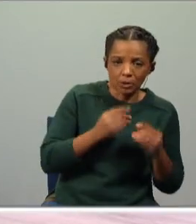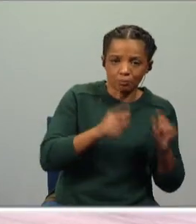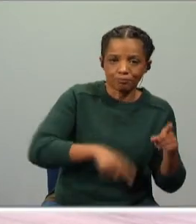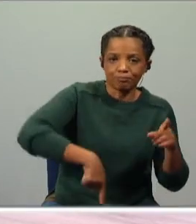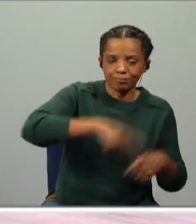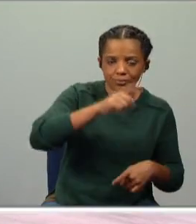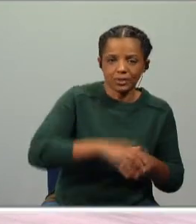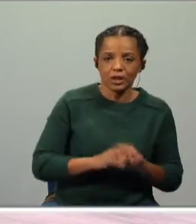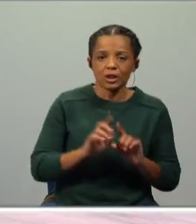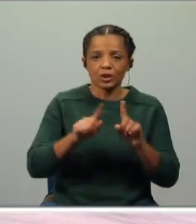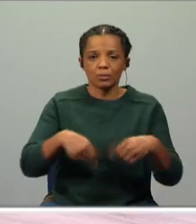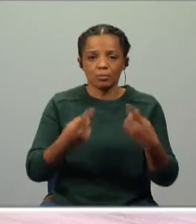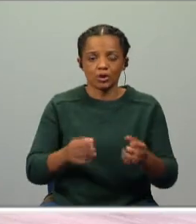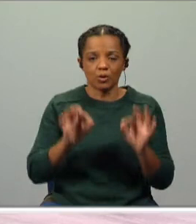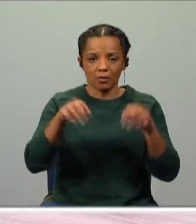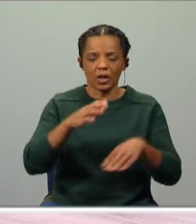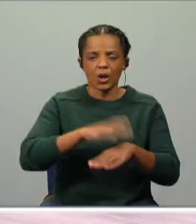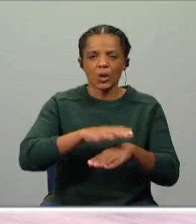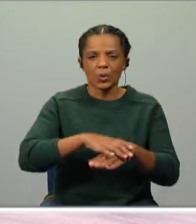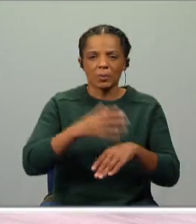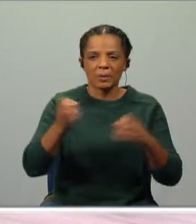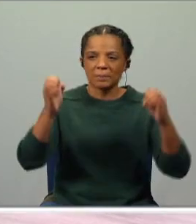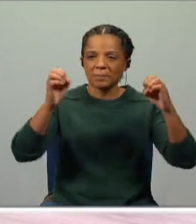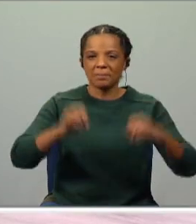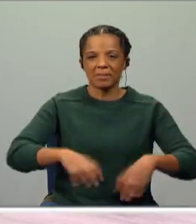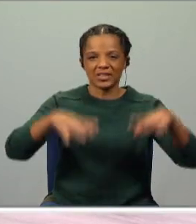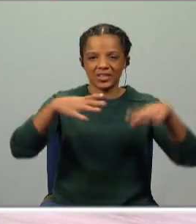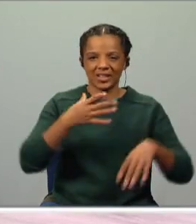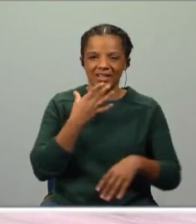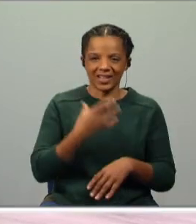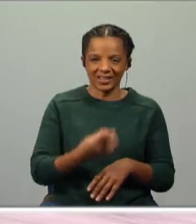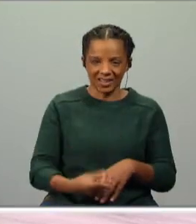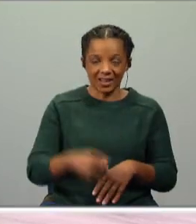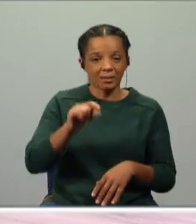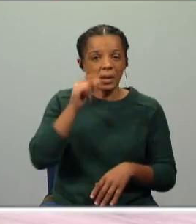Mas no final, por causa desta magia que é o Natal e que é o pai Natal,